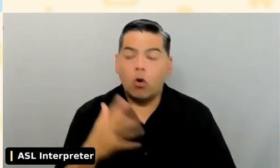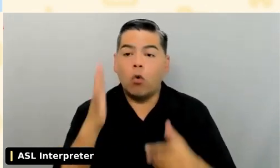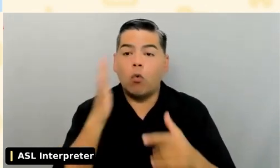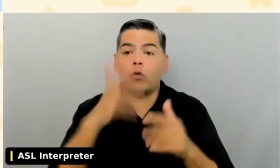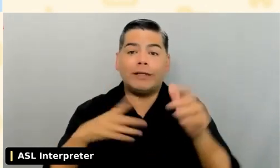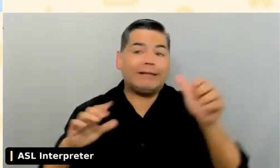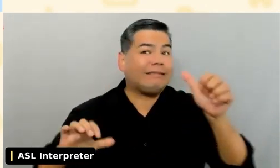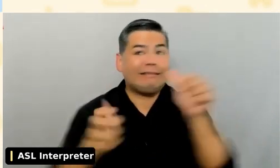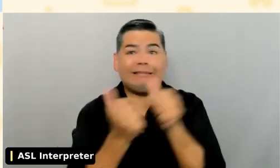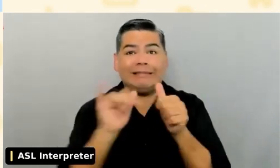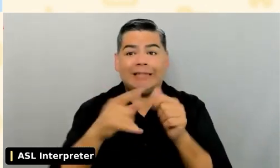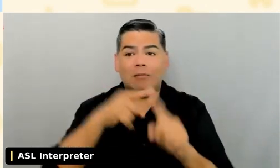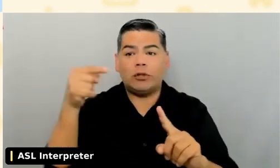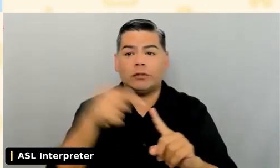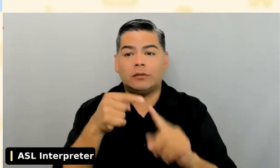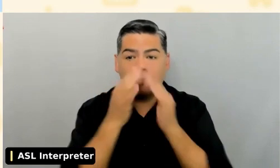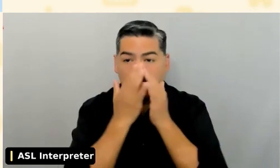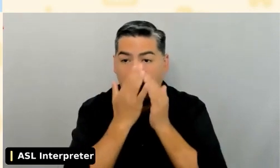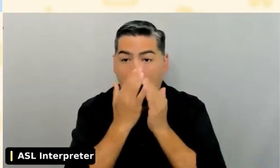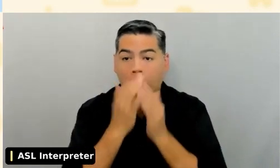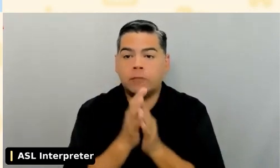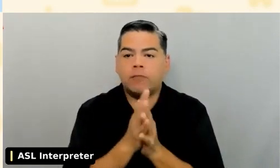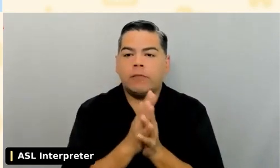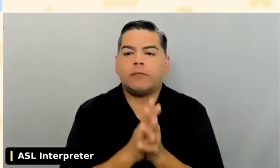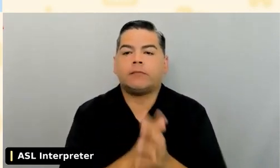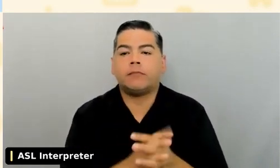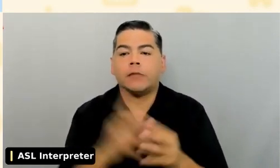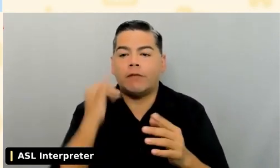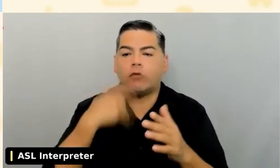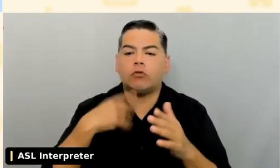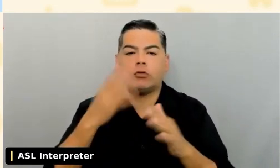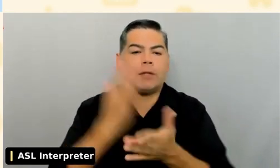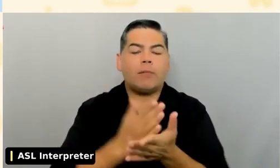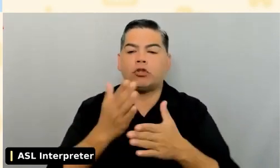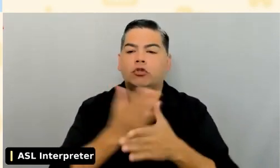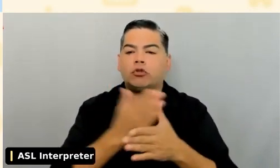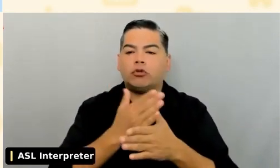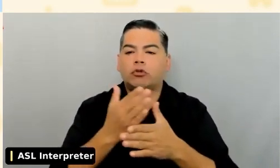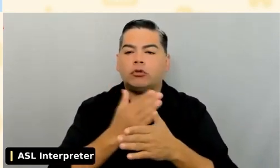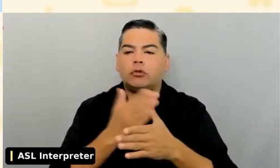Si dejas de compartir la pantalla, podremos verte un poco mejor.